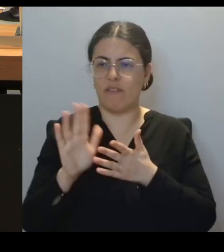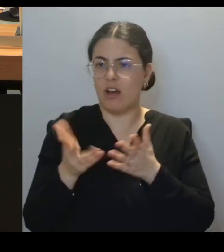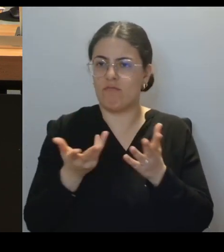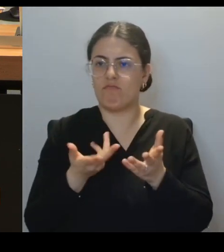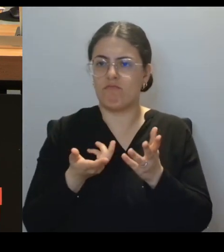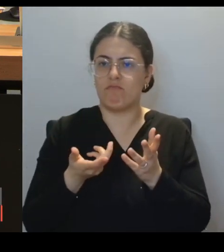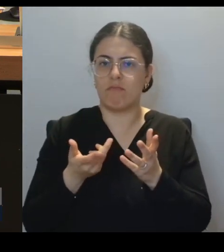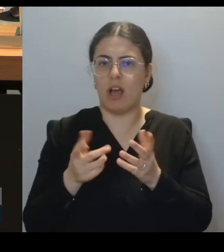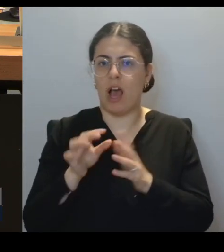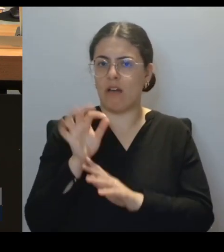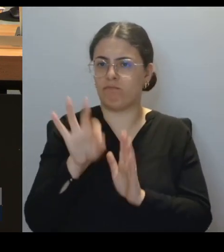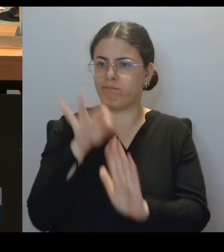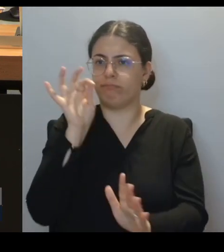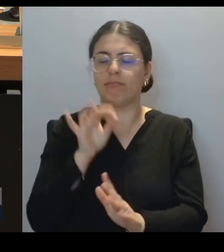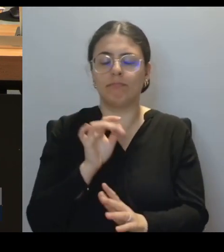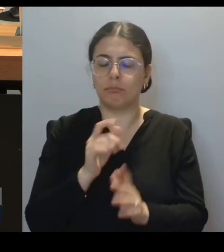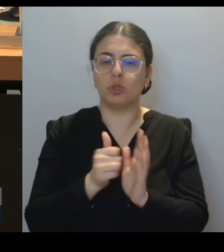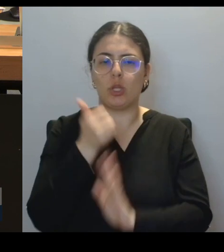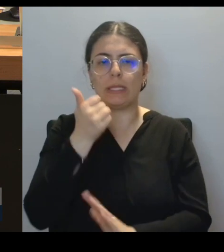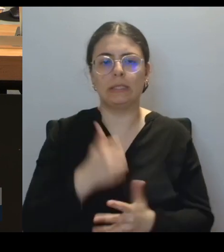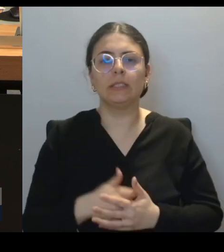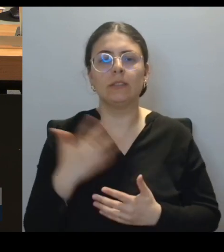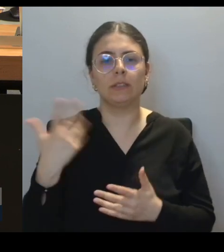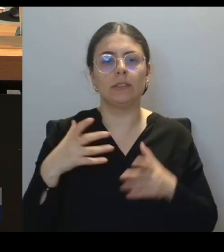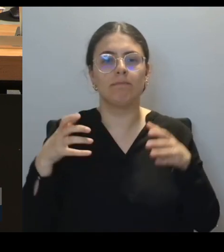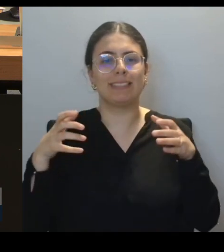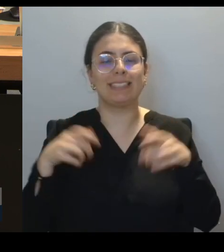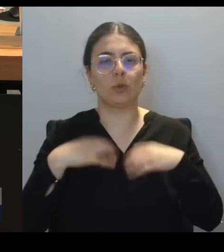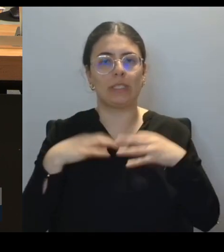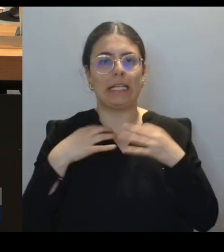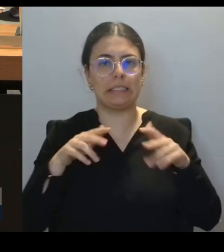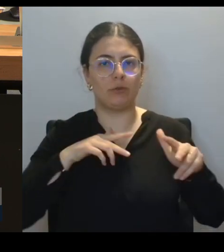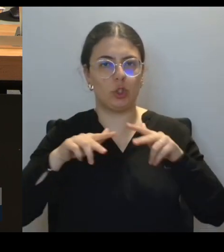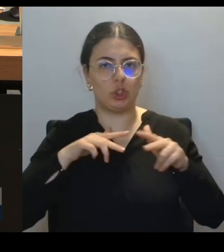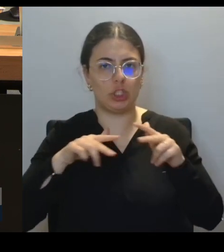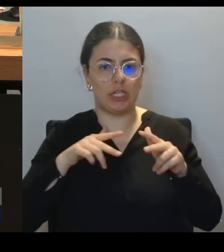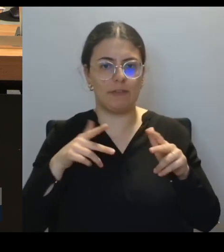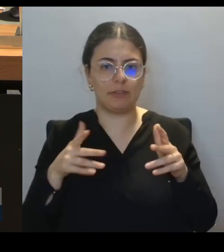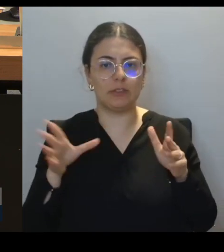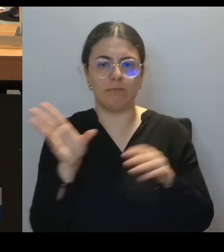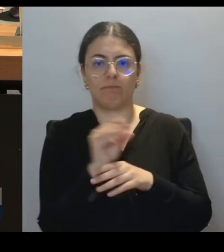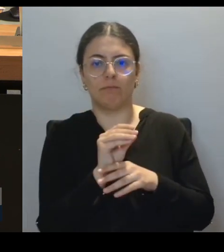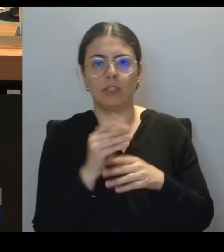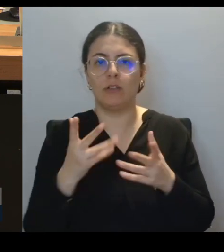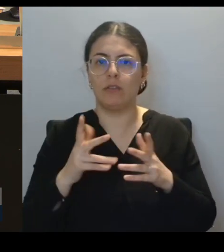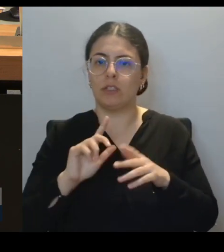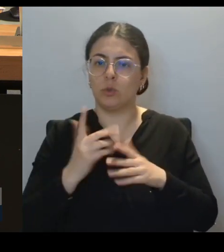Jahren das Wachstum sowohl an Beschäftigung als auch übrigens am Umsatzsteueraufkommen, wie wir